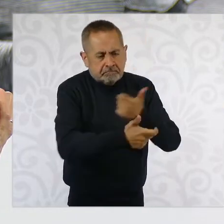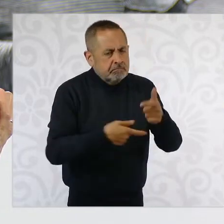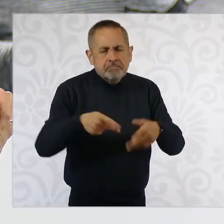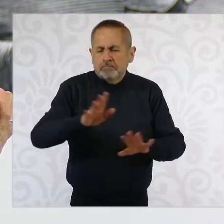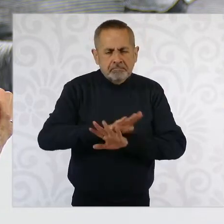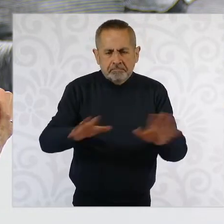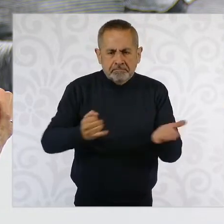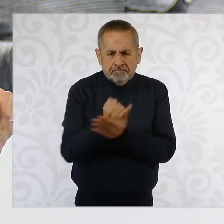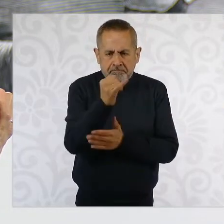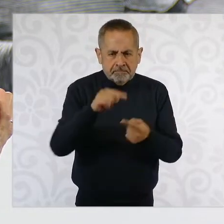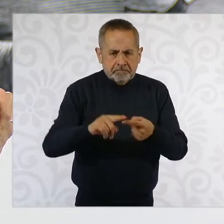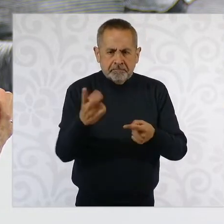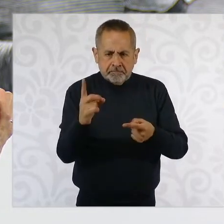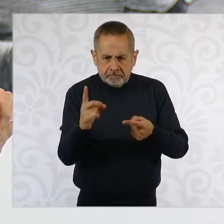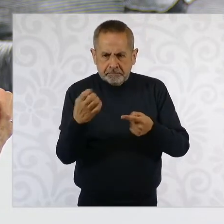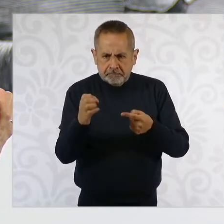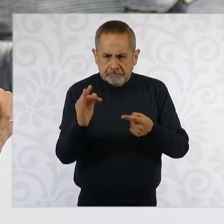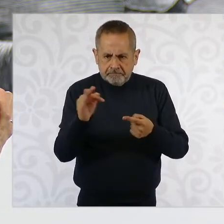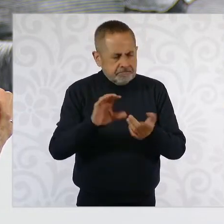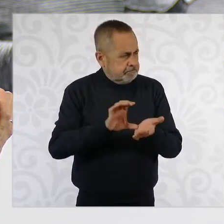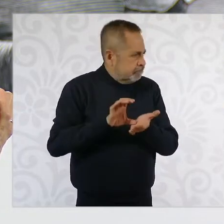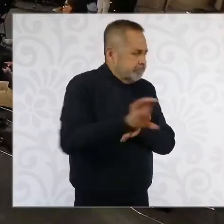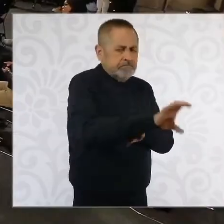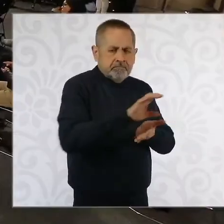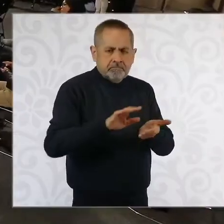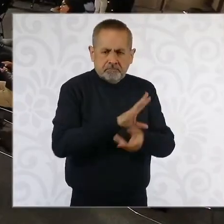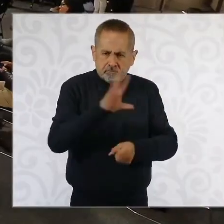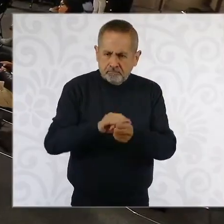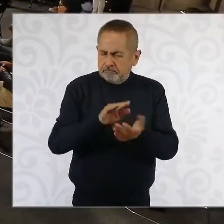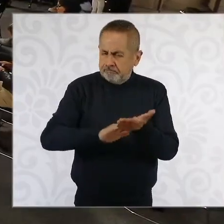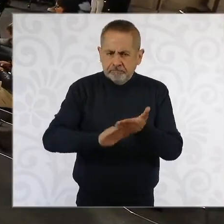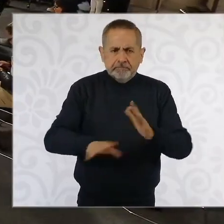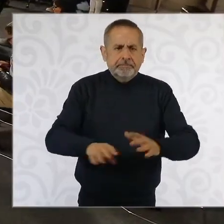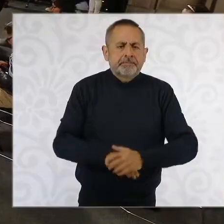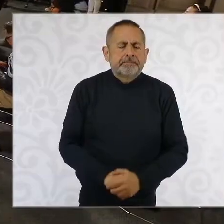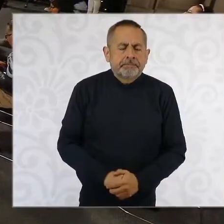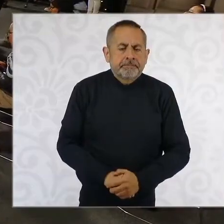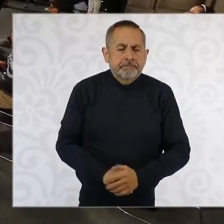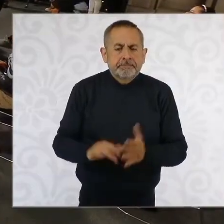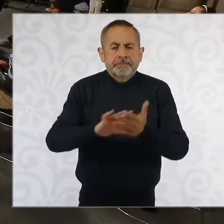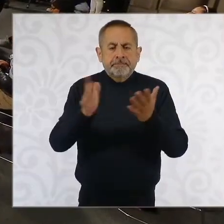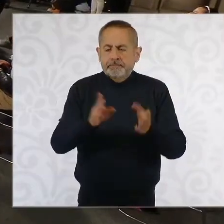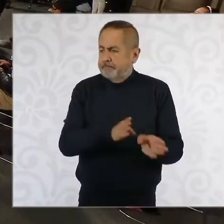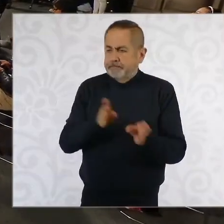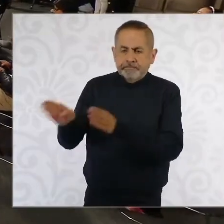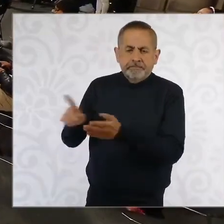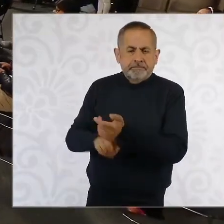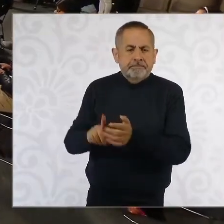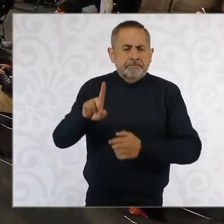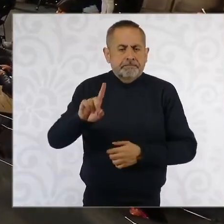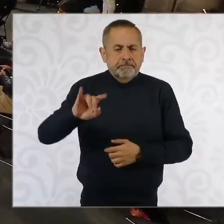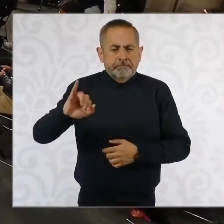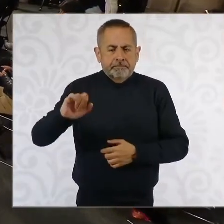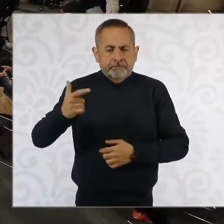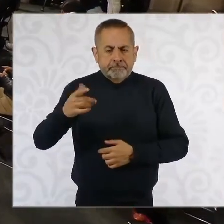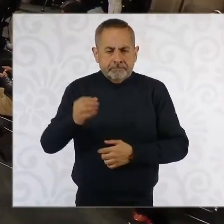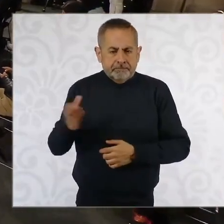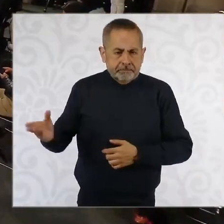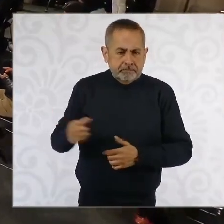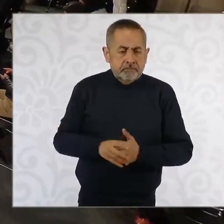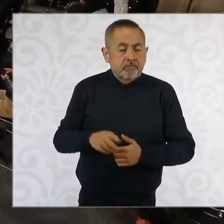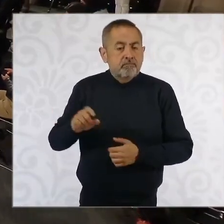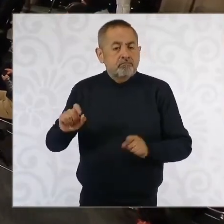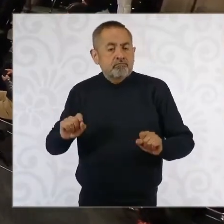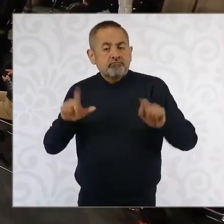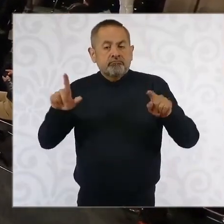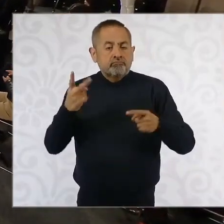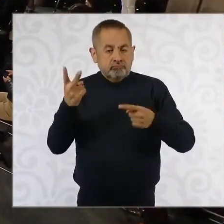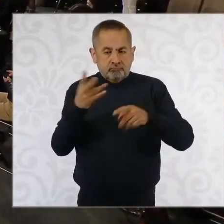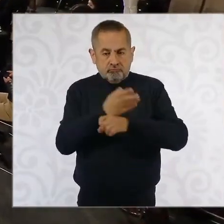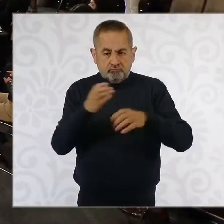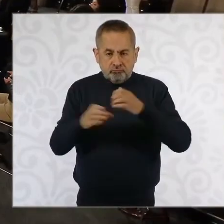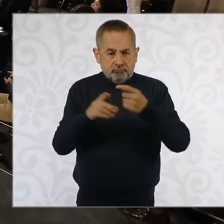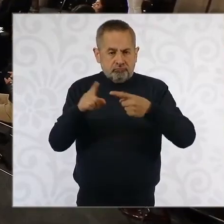ir cumpliendo todos los pagos Gracias Ahora sí Diego Diego presenta dos cosas Una mujer indígena